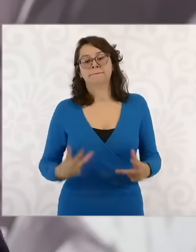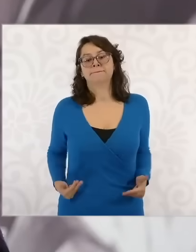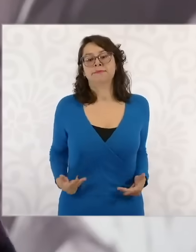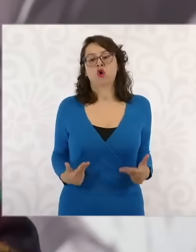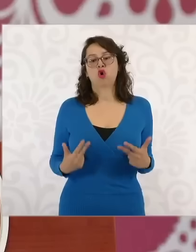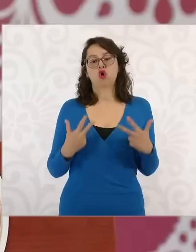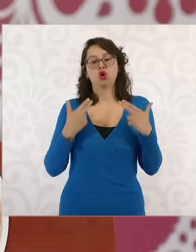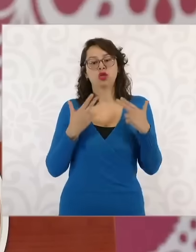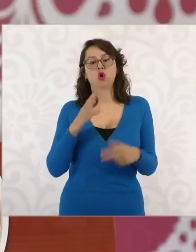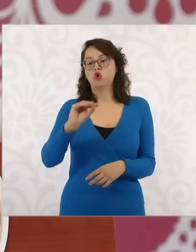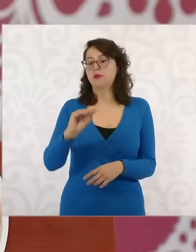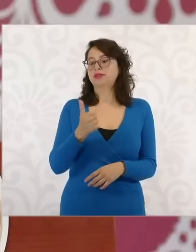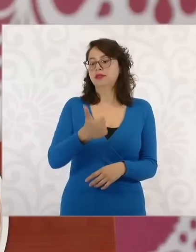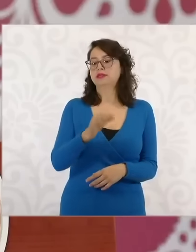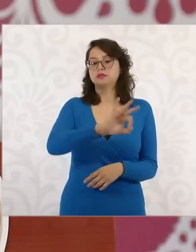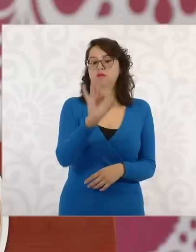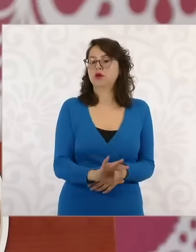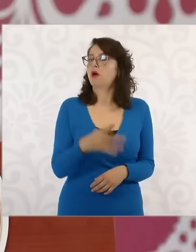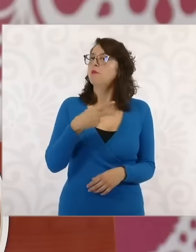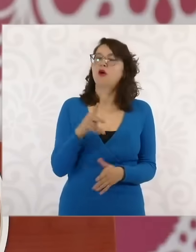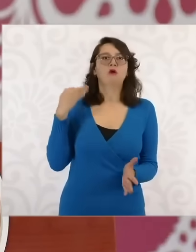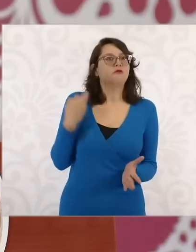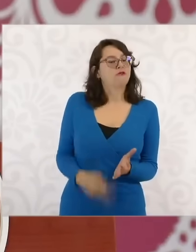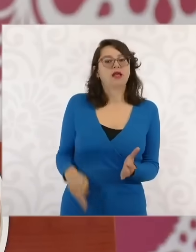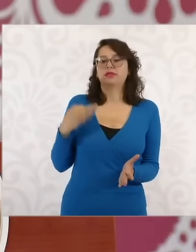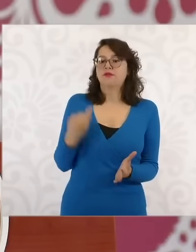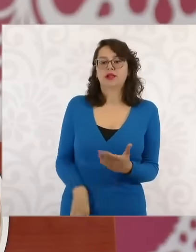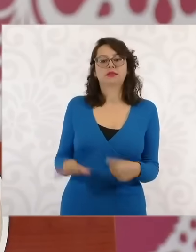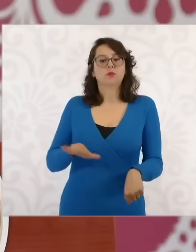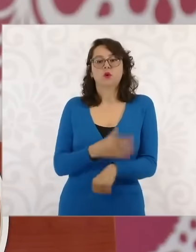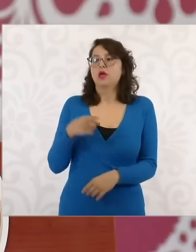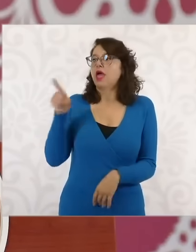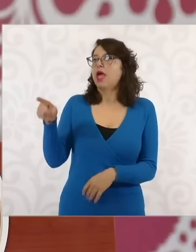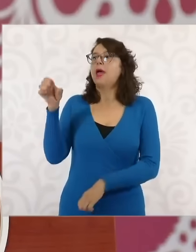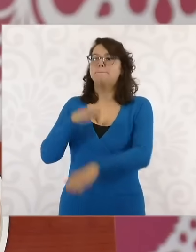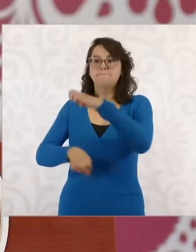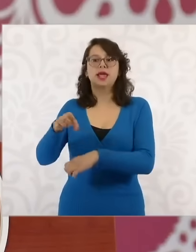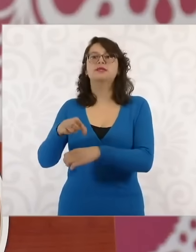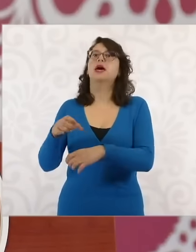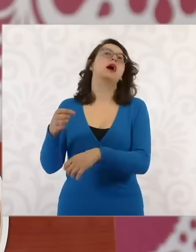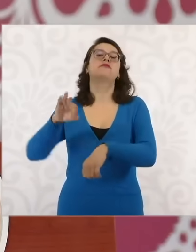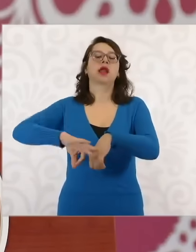pero tenemos todavía que seguir empujando para que la proveeduría, las compañías farmacéuticas